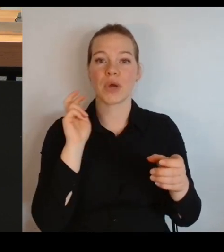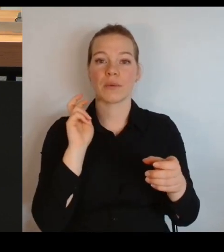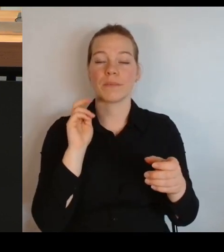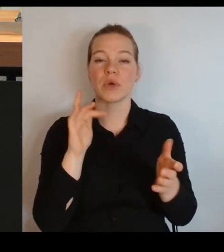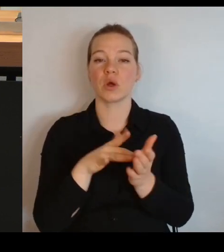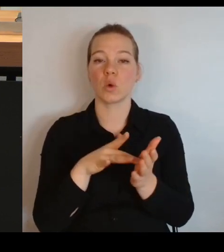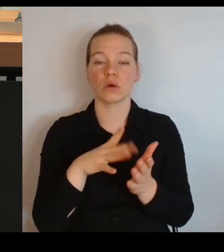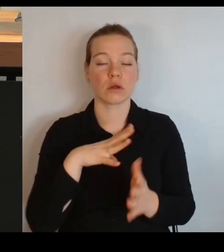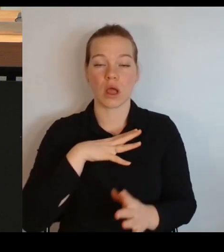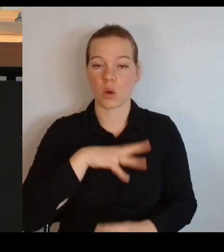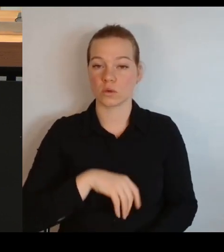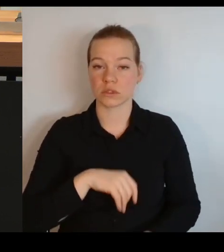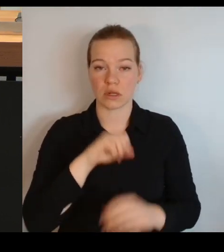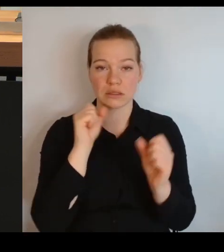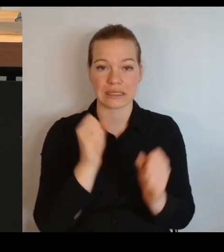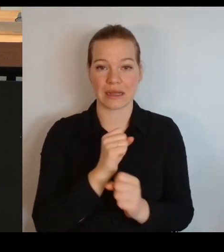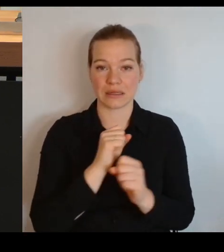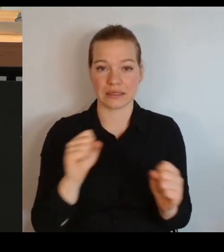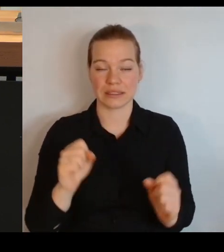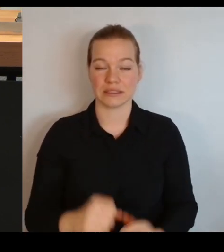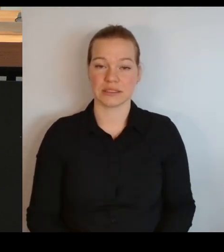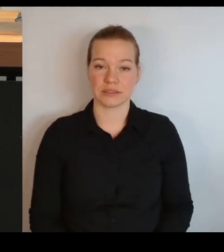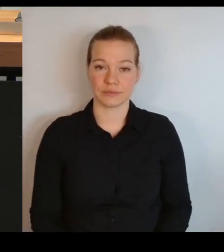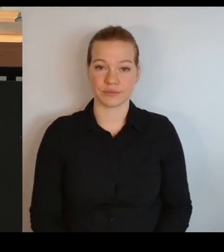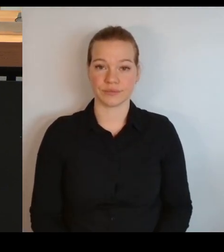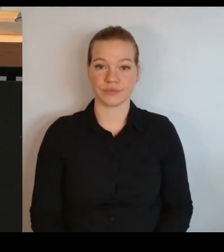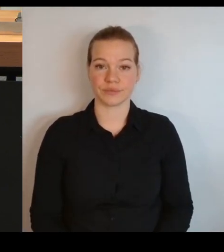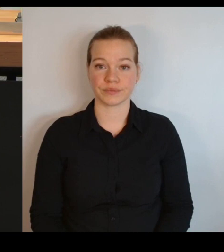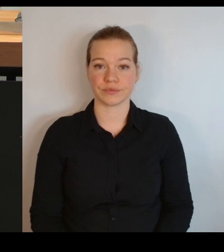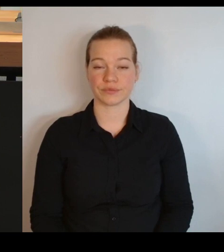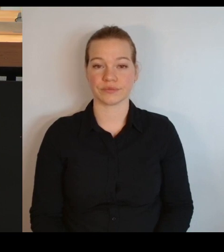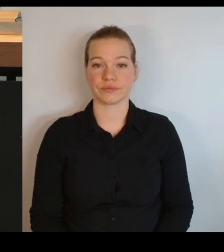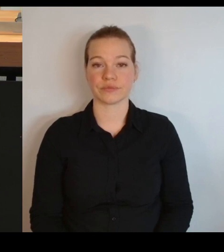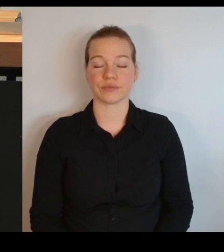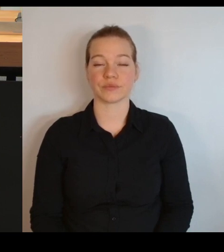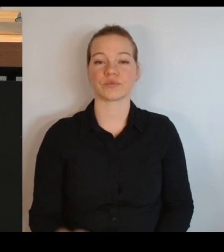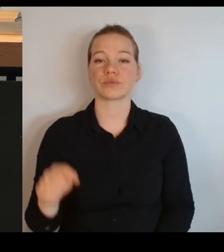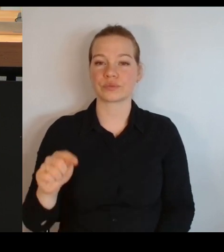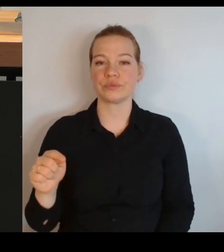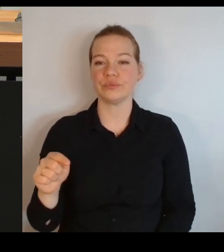Pflege arbeiten, in den Bezirksämtern, die sind krank, die